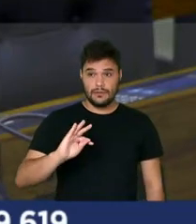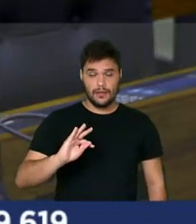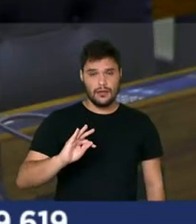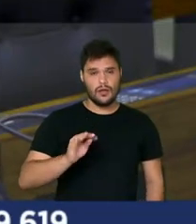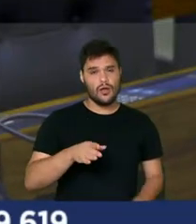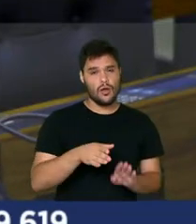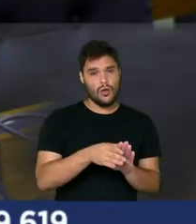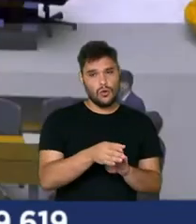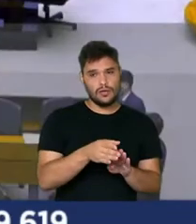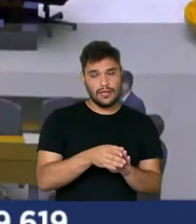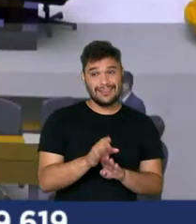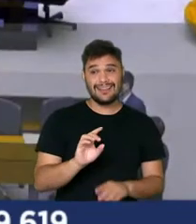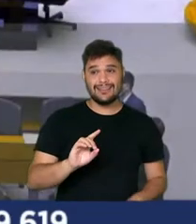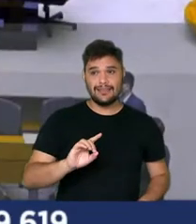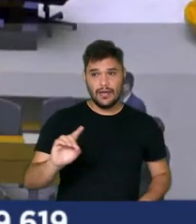INFOLEG PARLAMENTAR. PT COMO